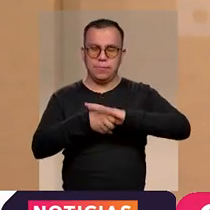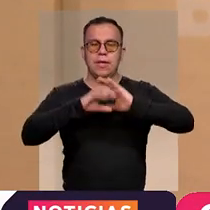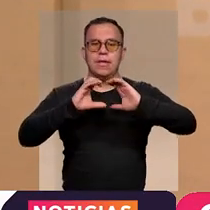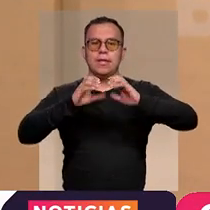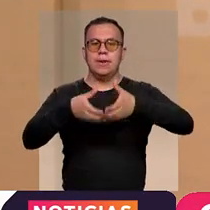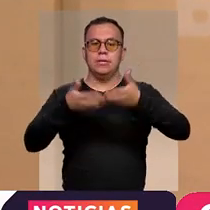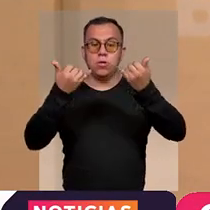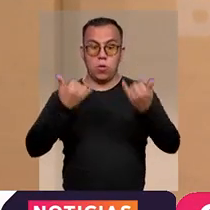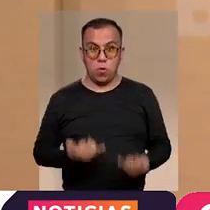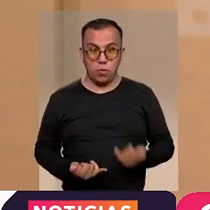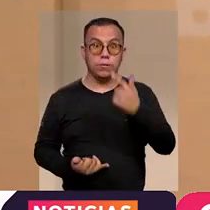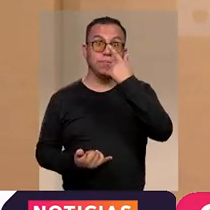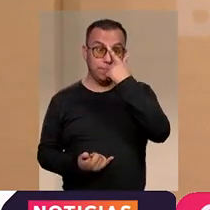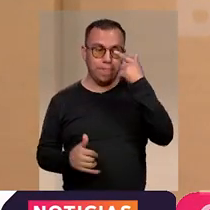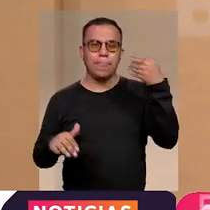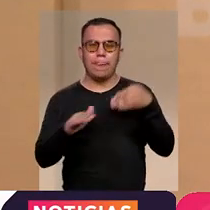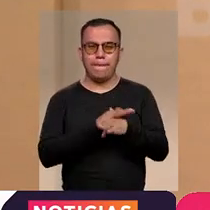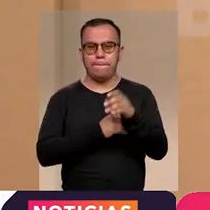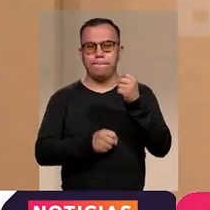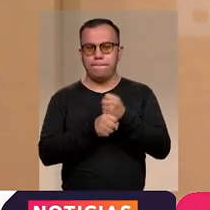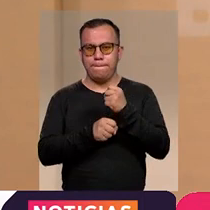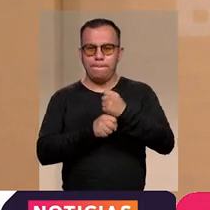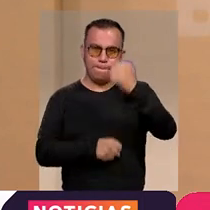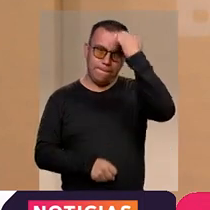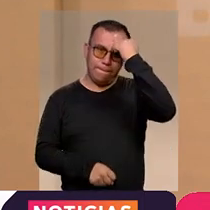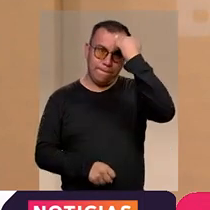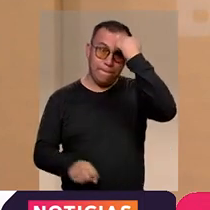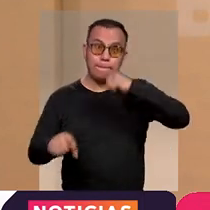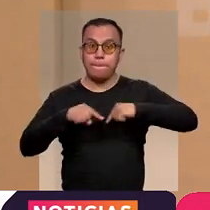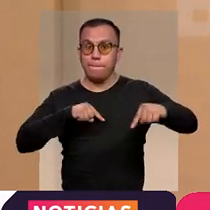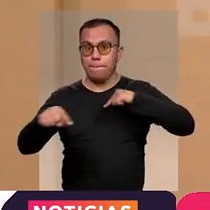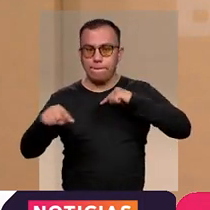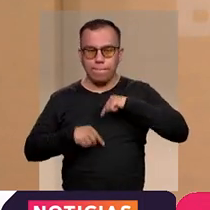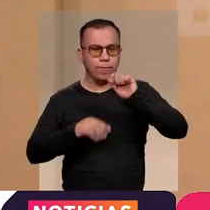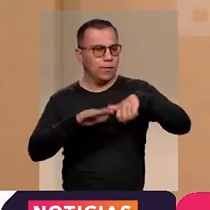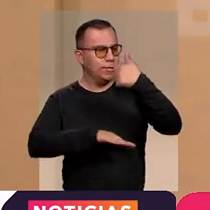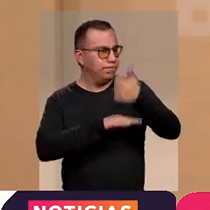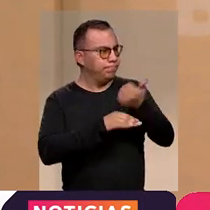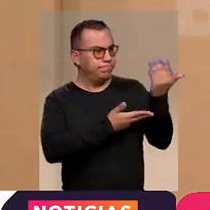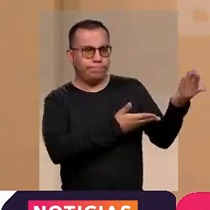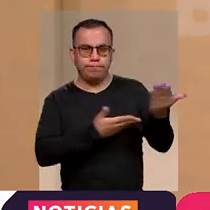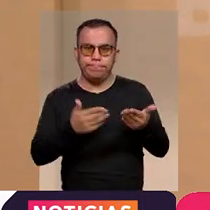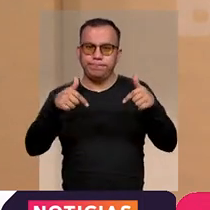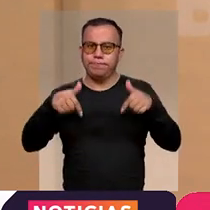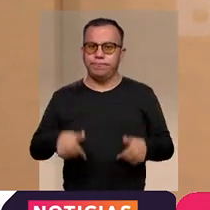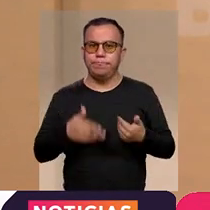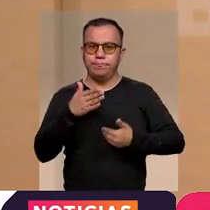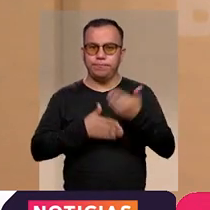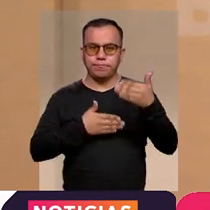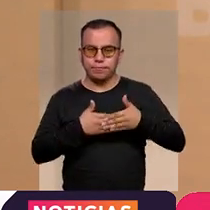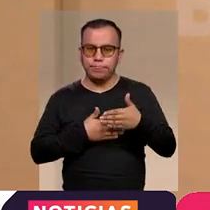EL 24 DE ENERO REGRESAN